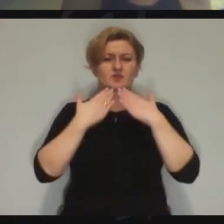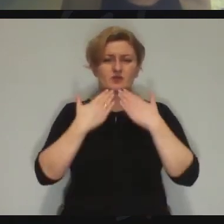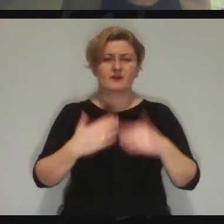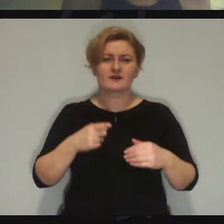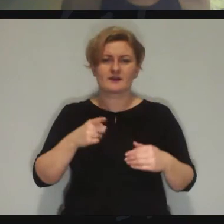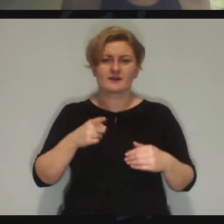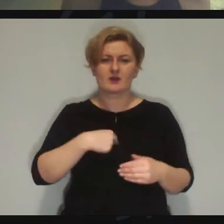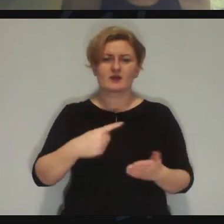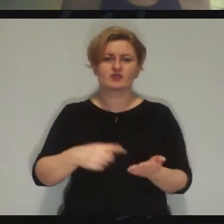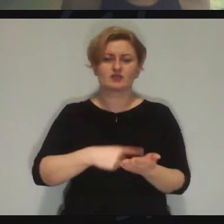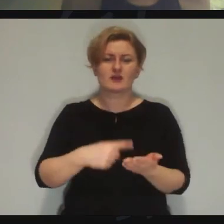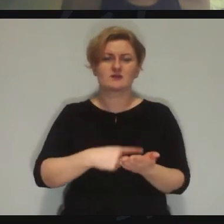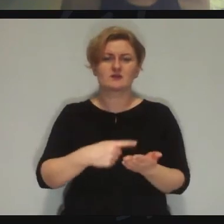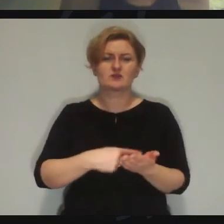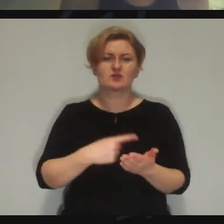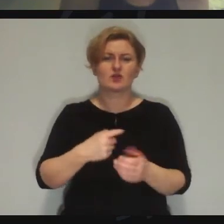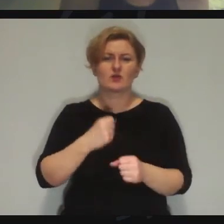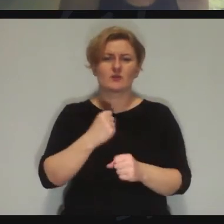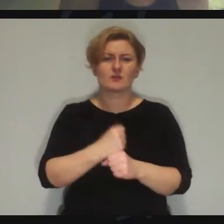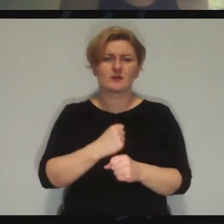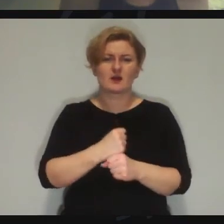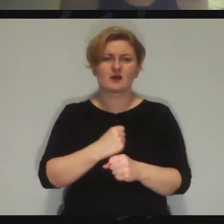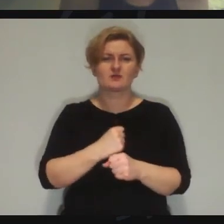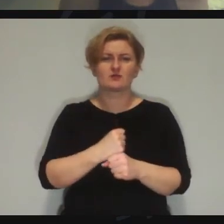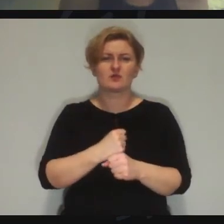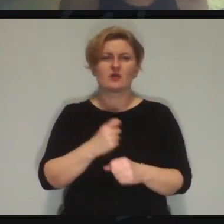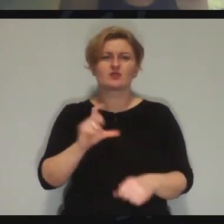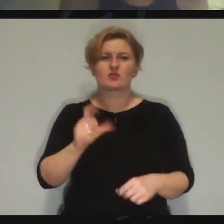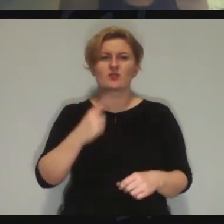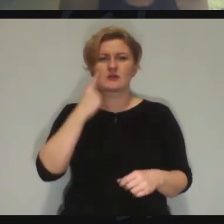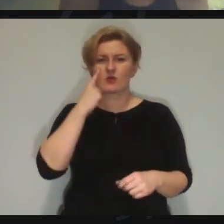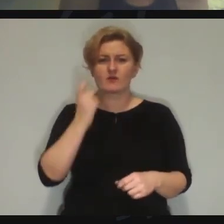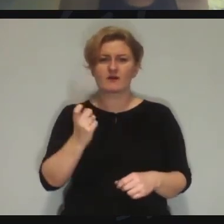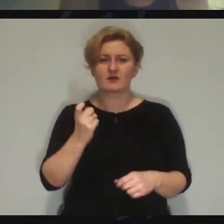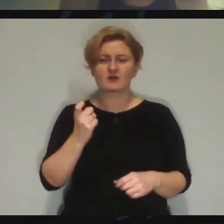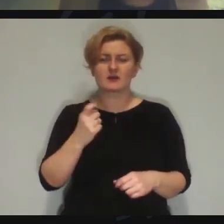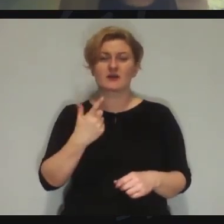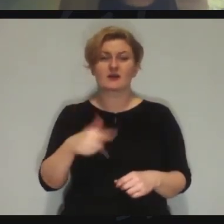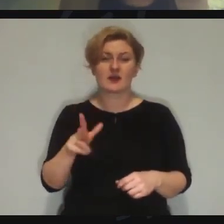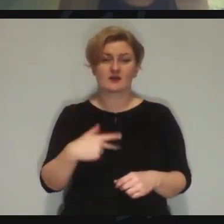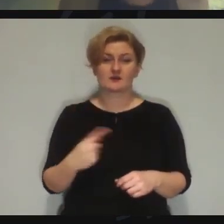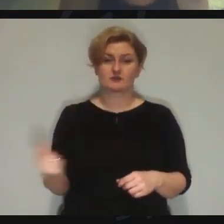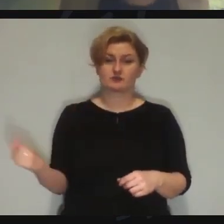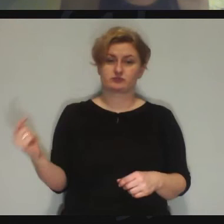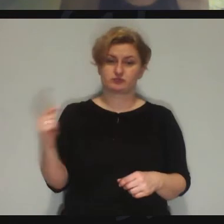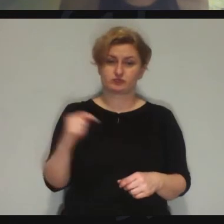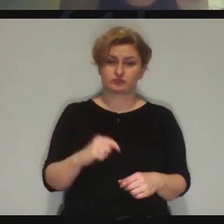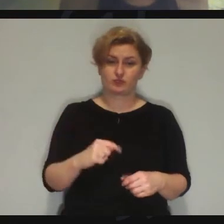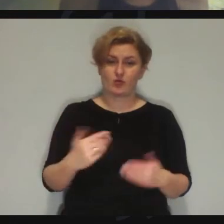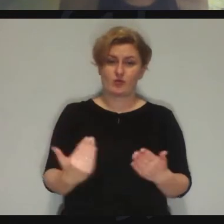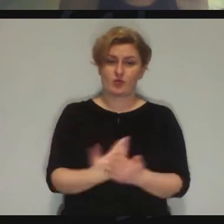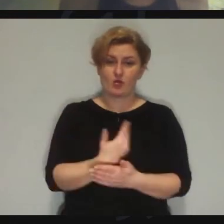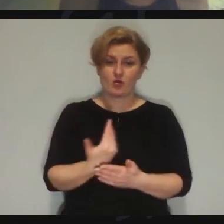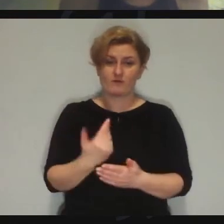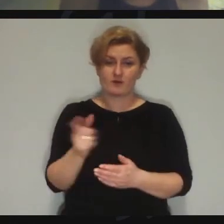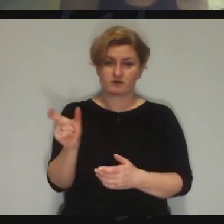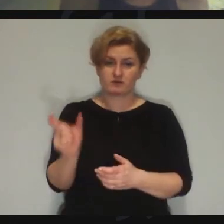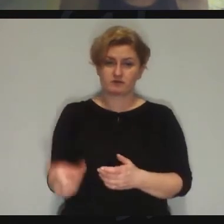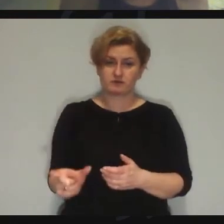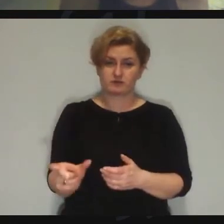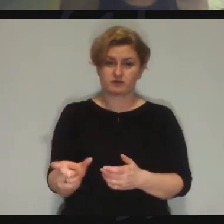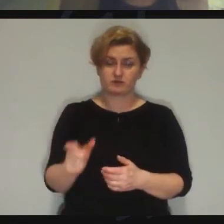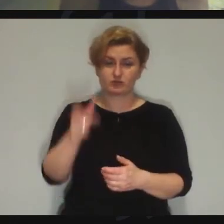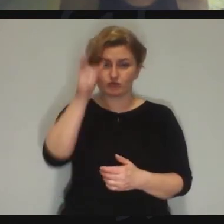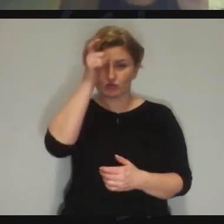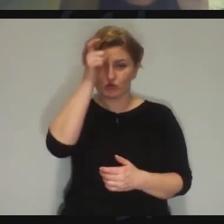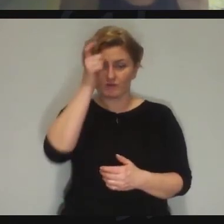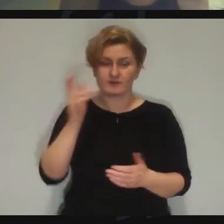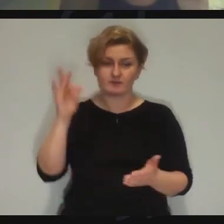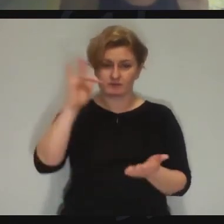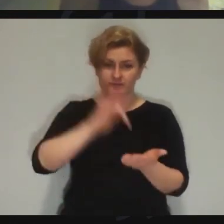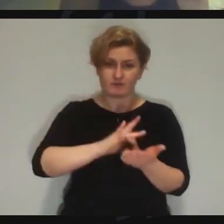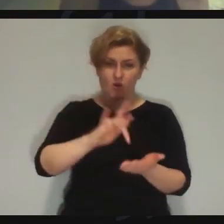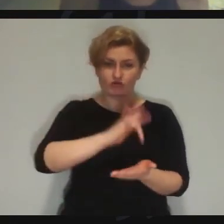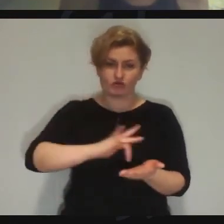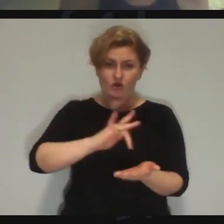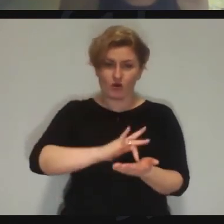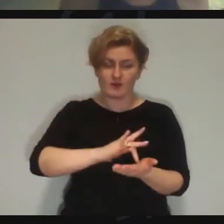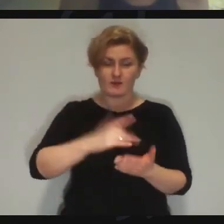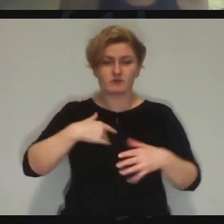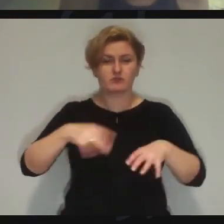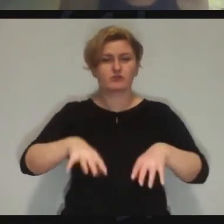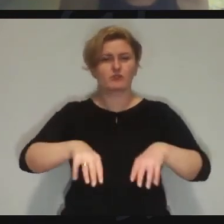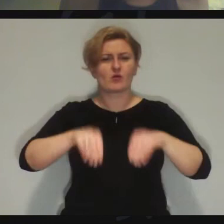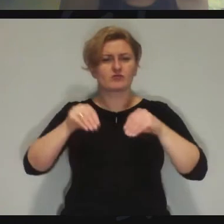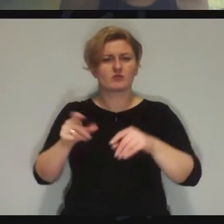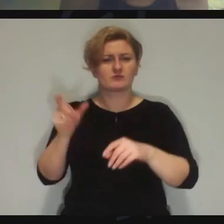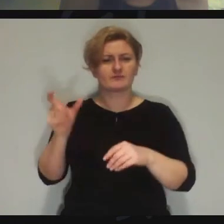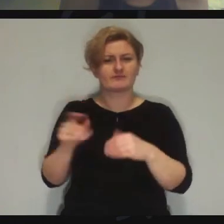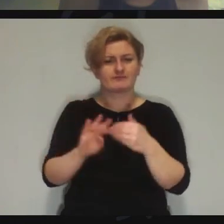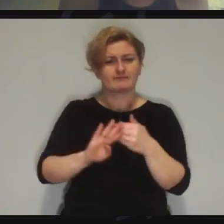Zauważyłam, że nowy wychowanek na początku stoi z boku, przygląda się,